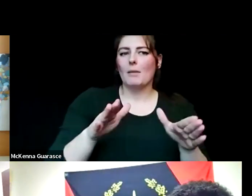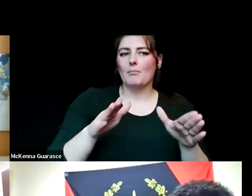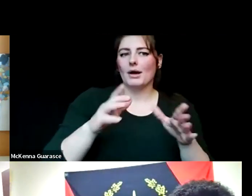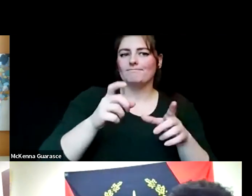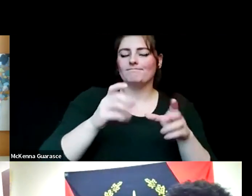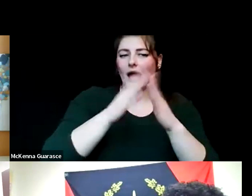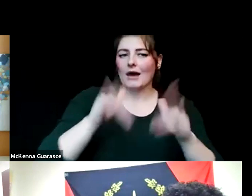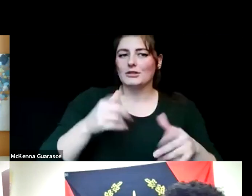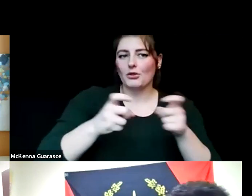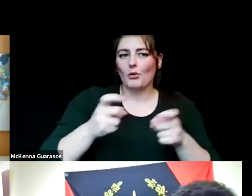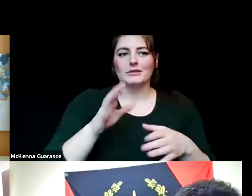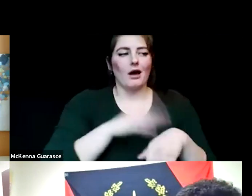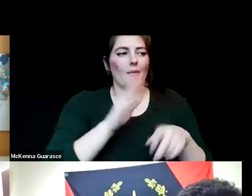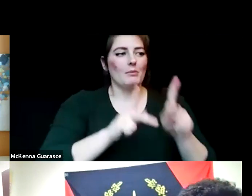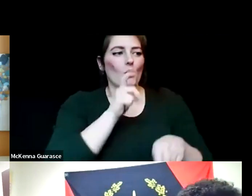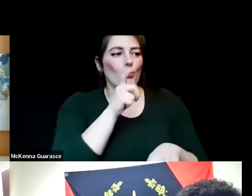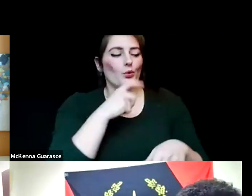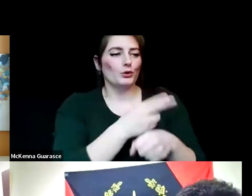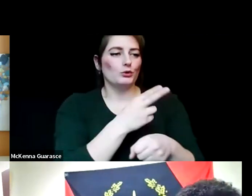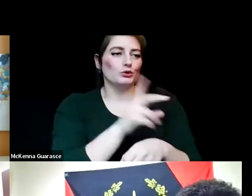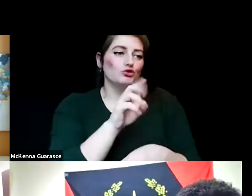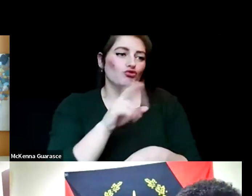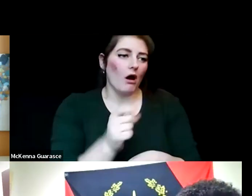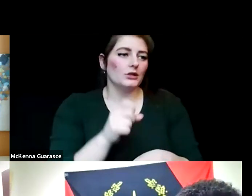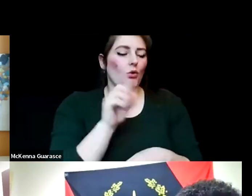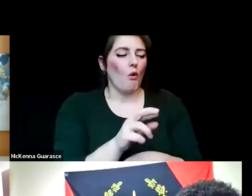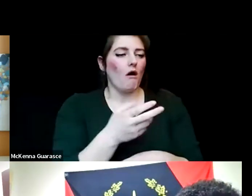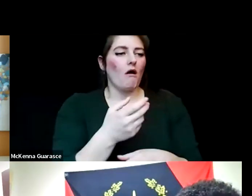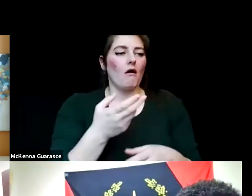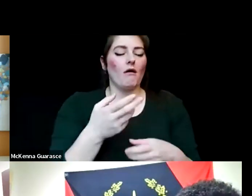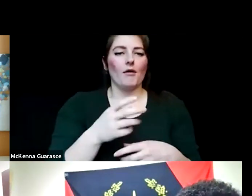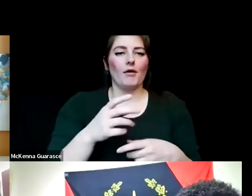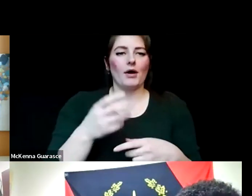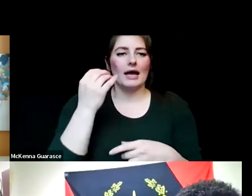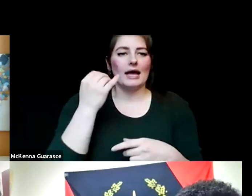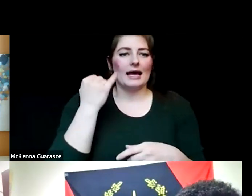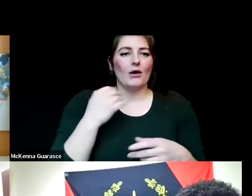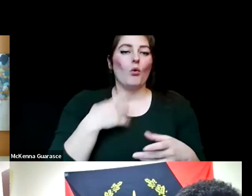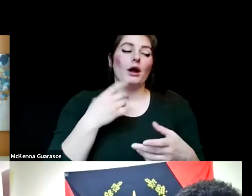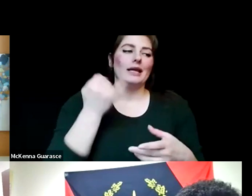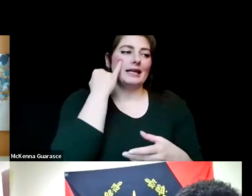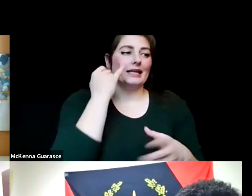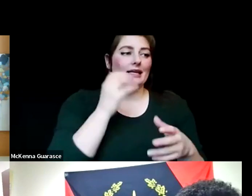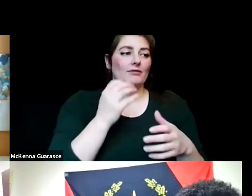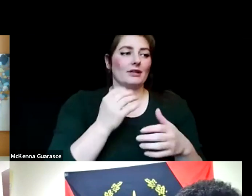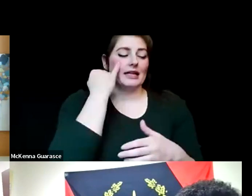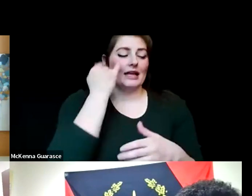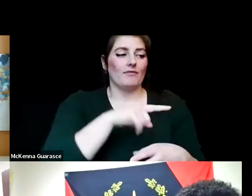que usan drogas, incluso valoran si los residentes se asocian con personas que usan drogas.